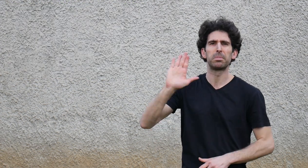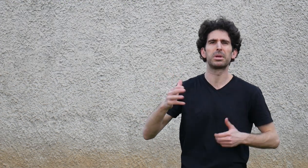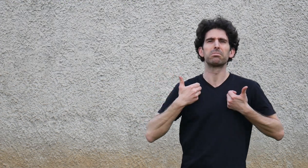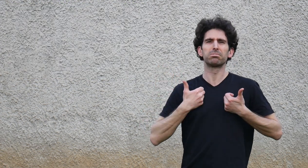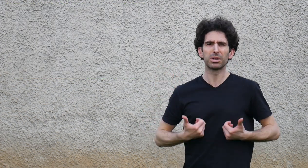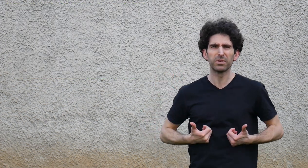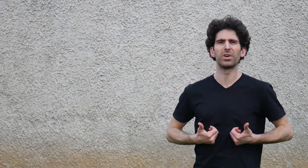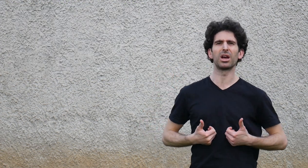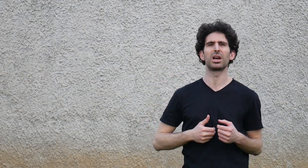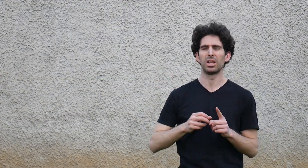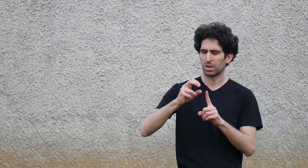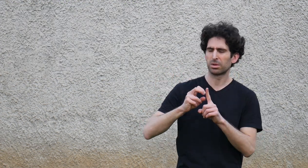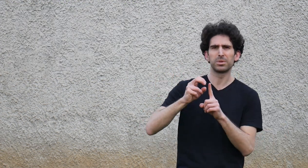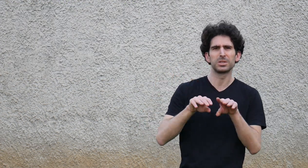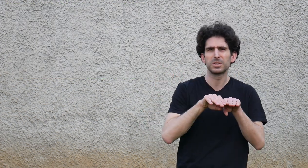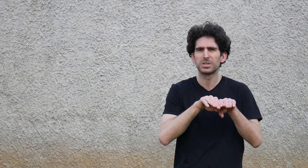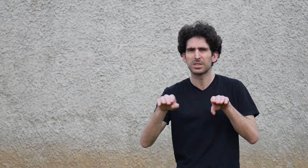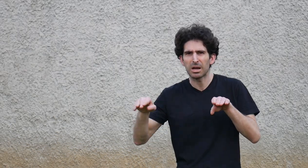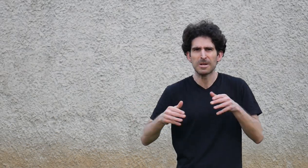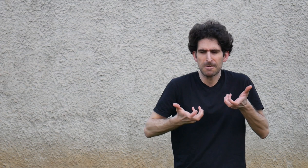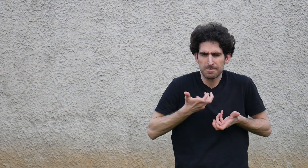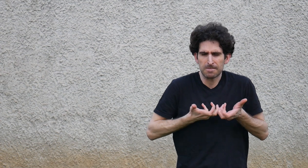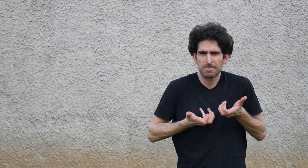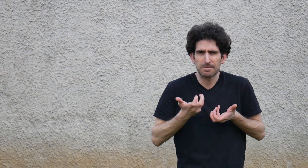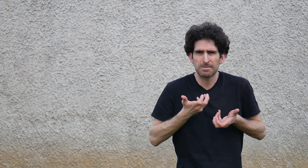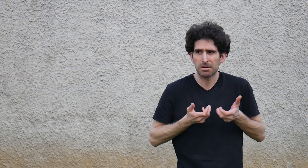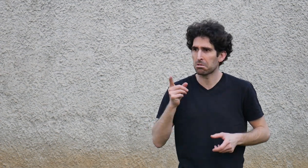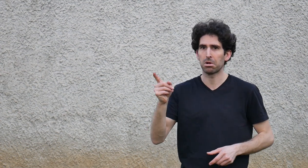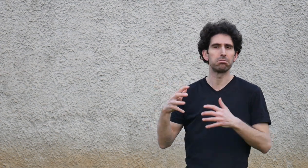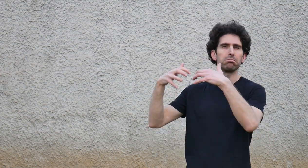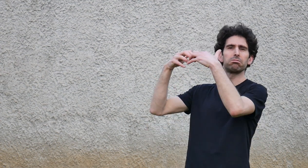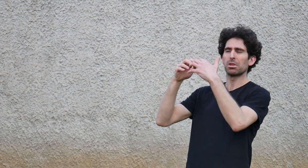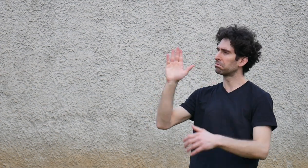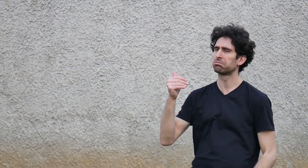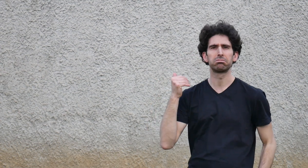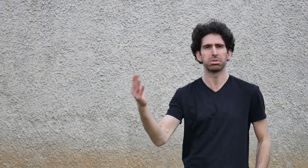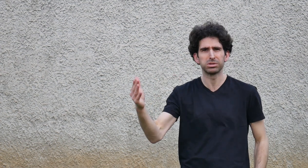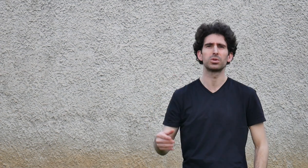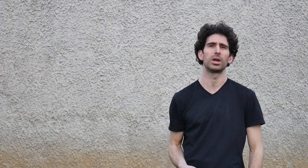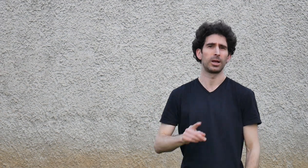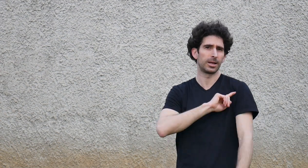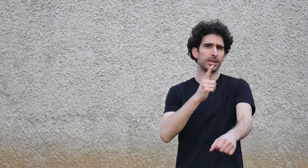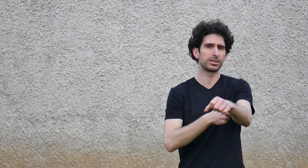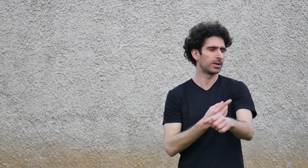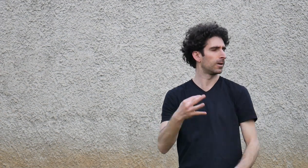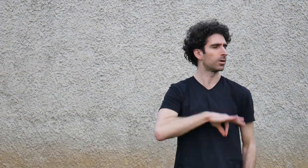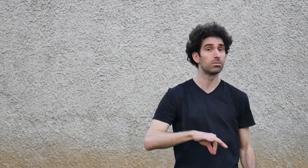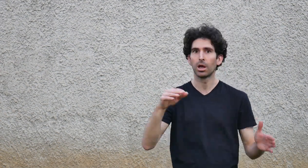D'habitude, les mammifères conservent leur température interne stable en se réchauffant. Là, les paresseux n'en ont pas besoin et économisent leur énergie